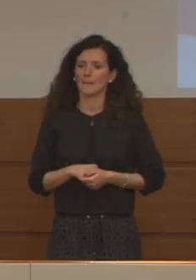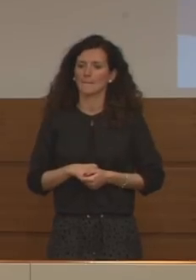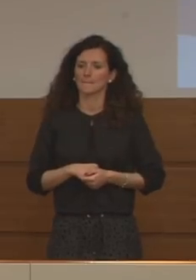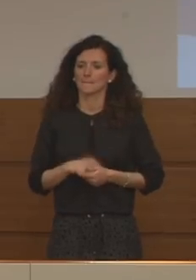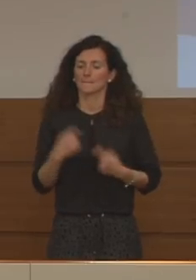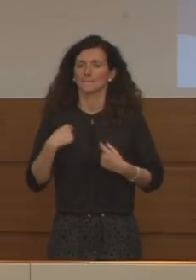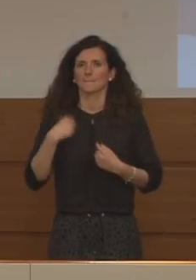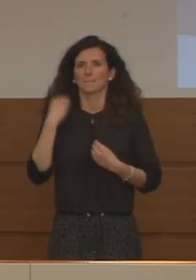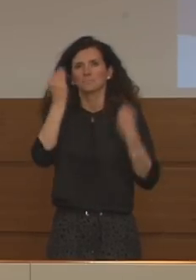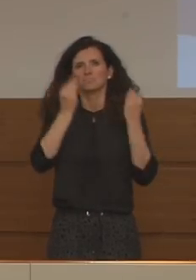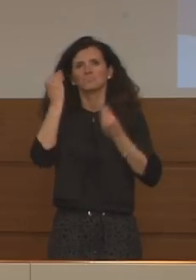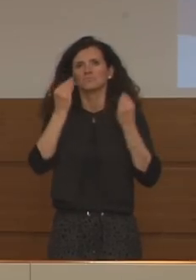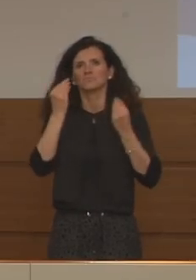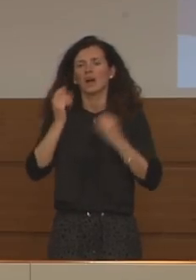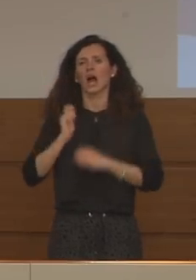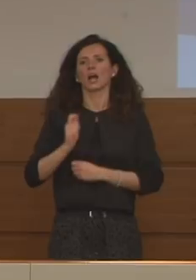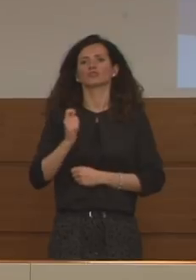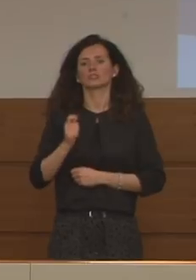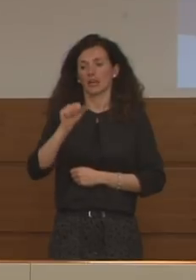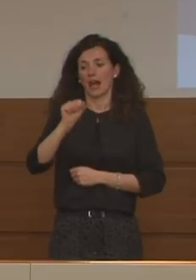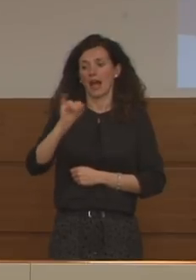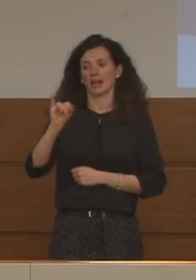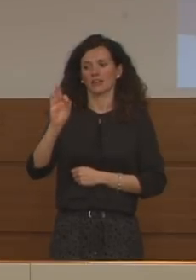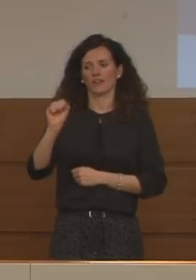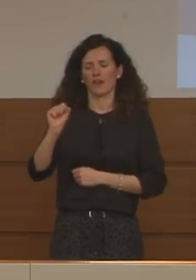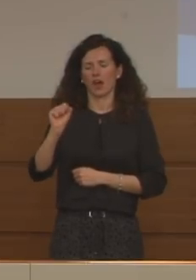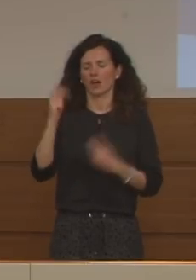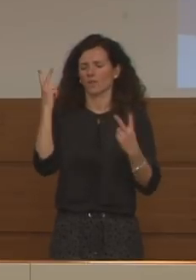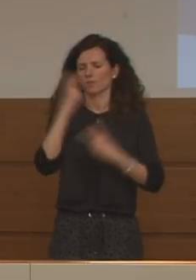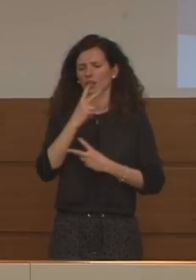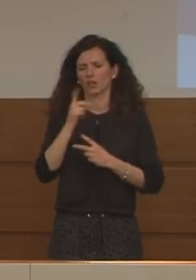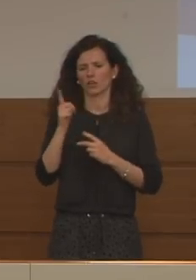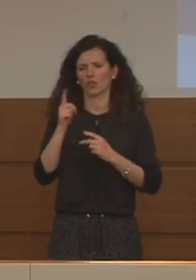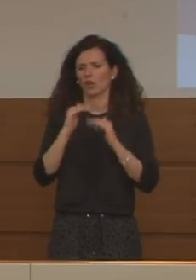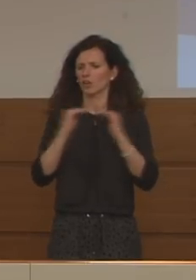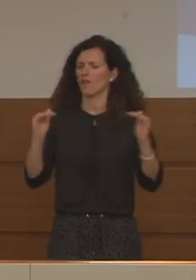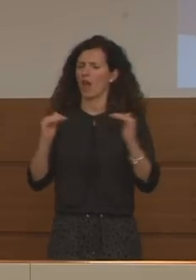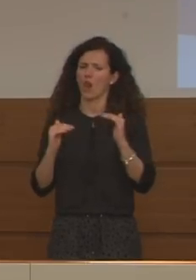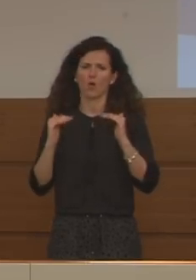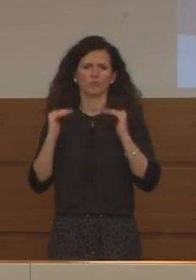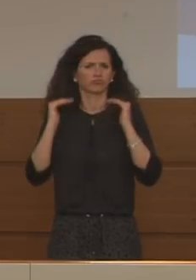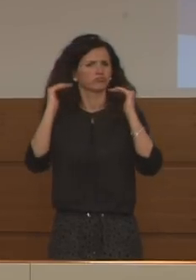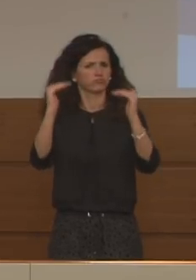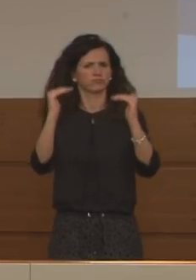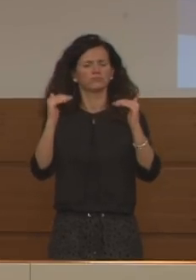AIFA è un'agenzia di altissimo profilo e anche AIFA fin da